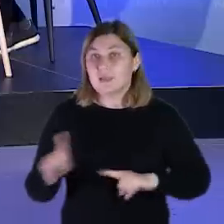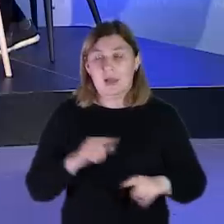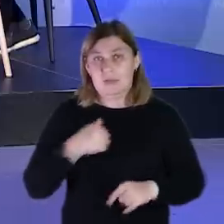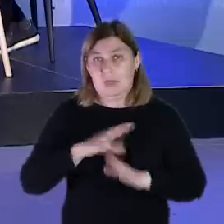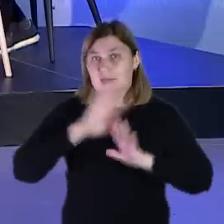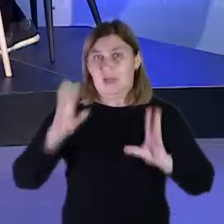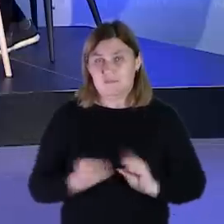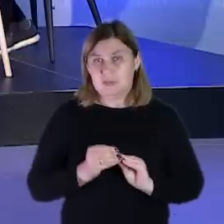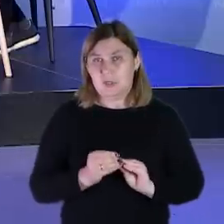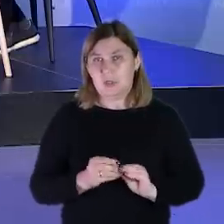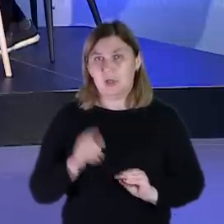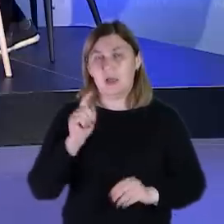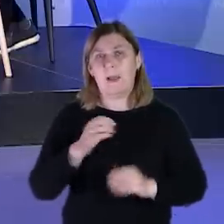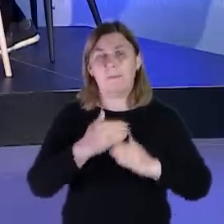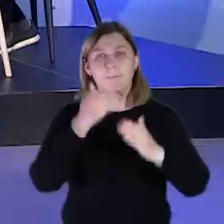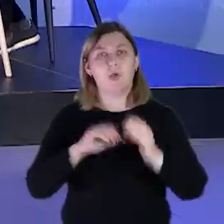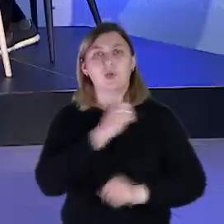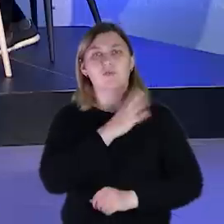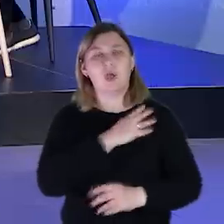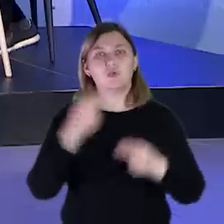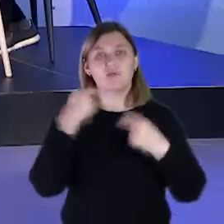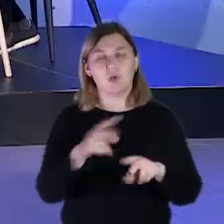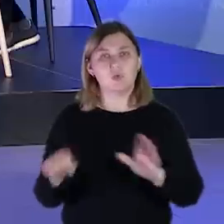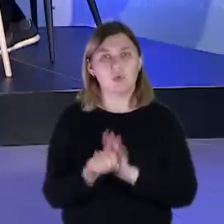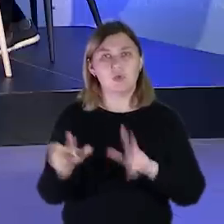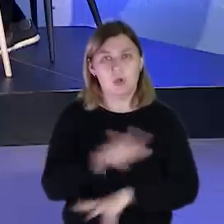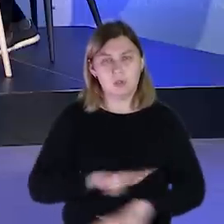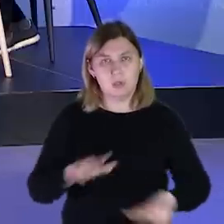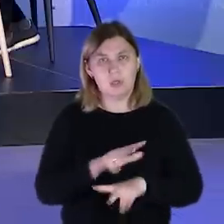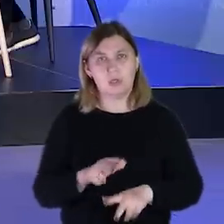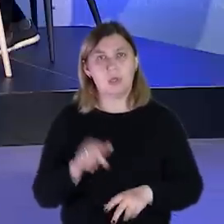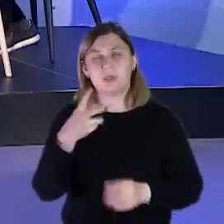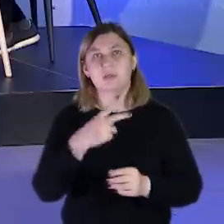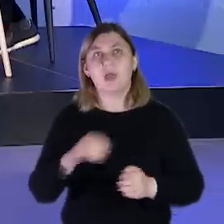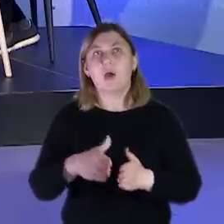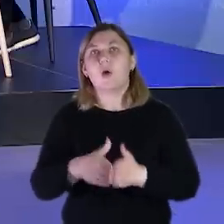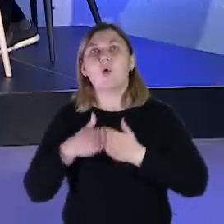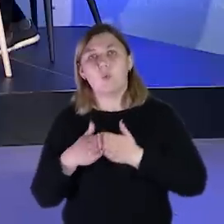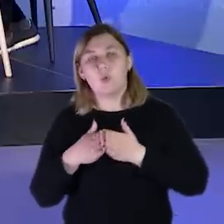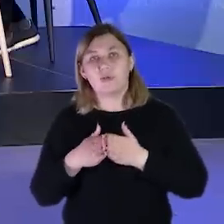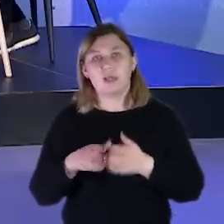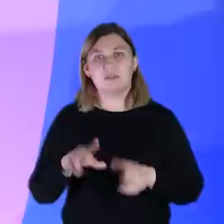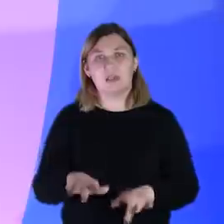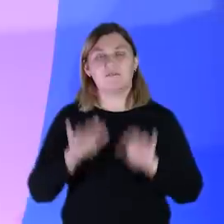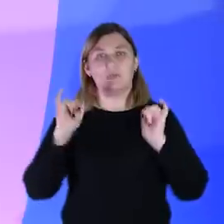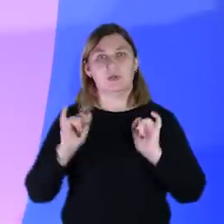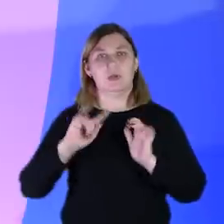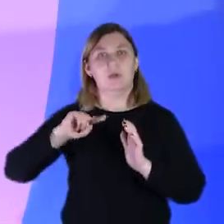Nie wszyscy tak naprawdę, bo ci podoficerowie, którzy wrócili do swoich rodzin wprawdzie się nie ukryli z tymi rodzinami, nie ... wycofali się w głąb Generalnego